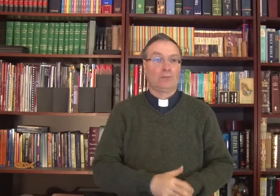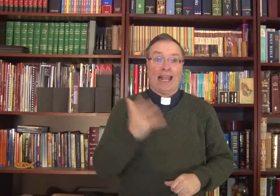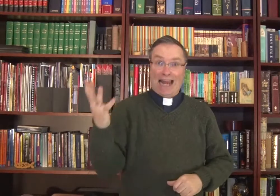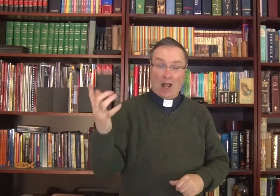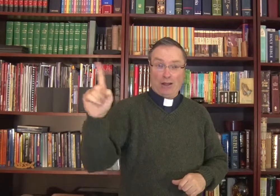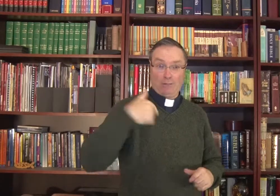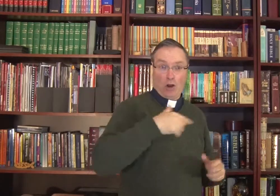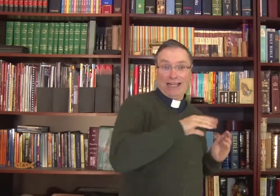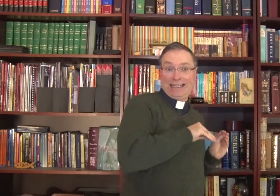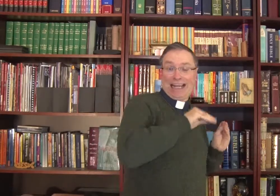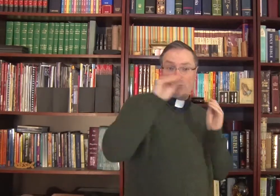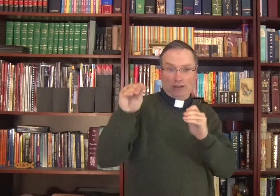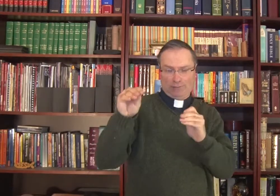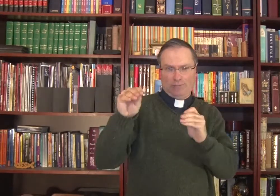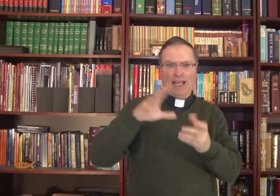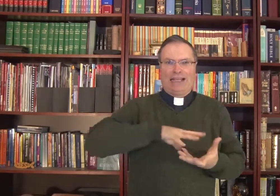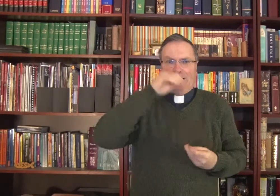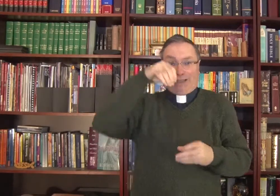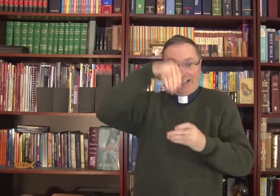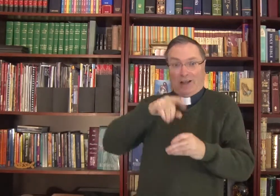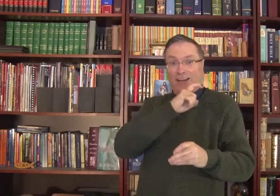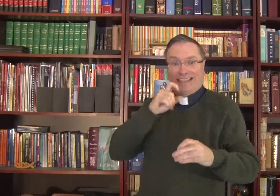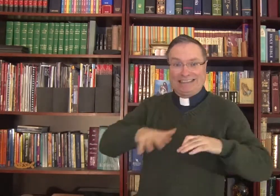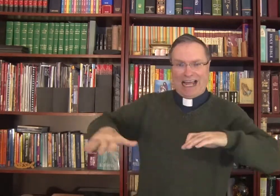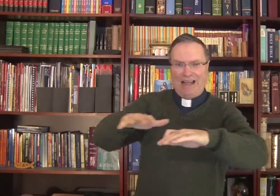Alors il me transporta en esprit dans un désert